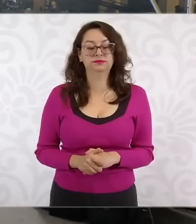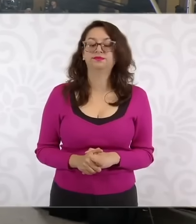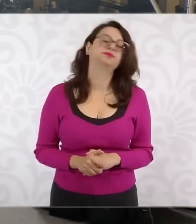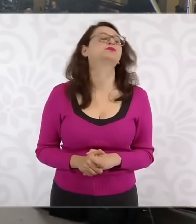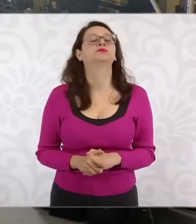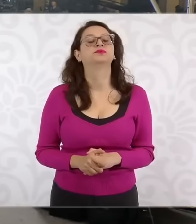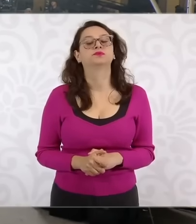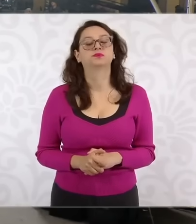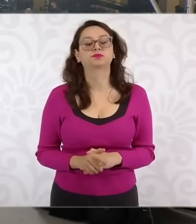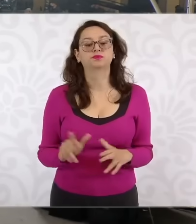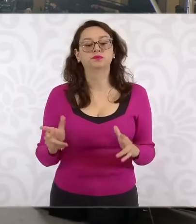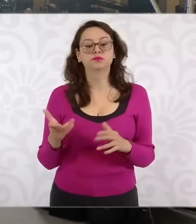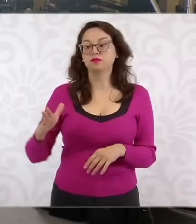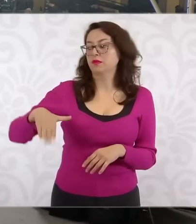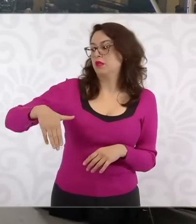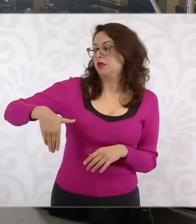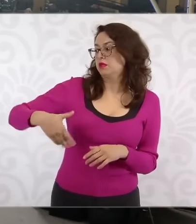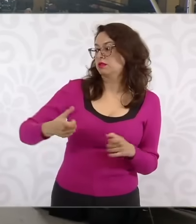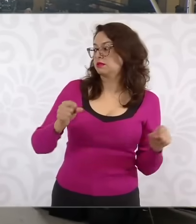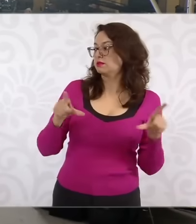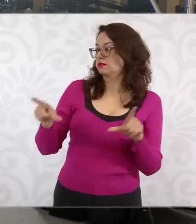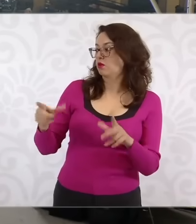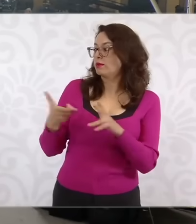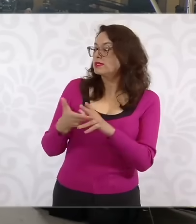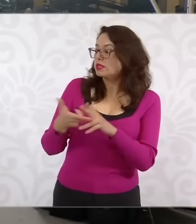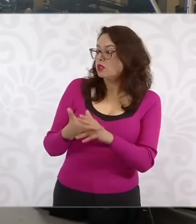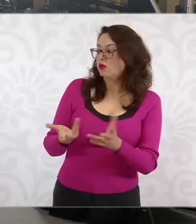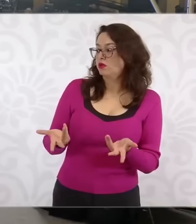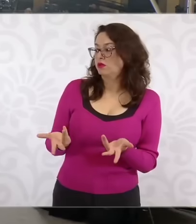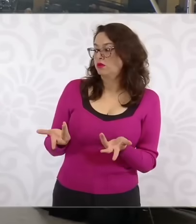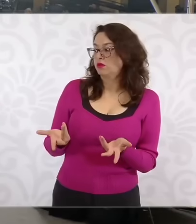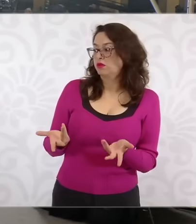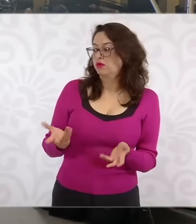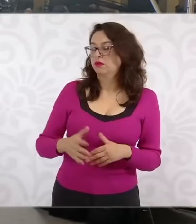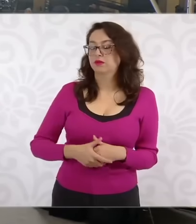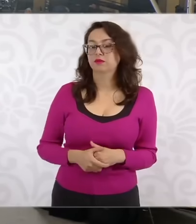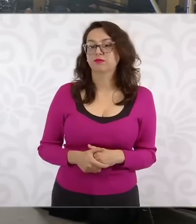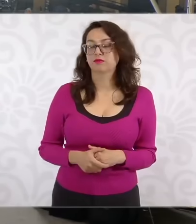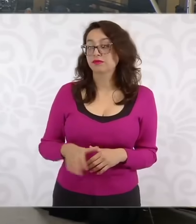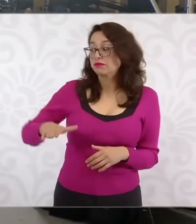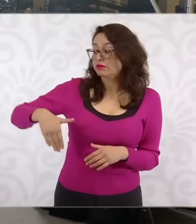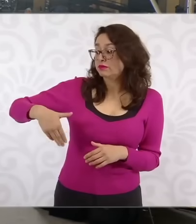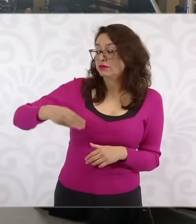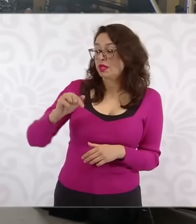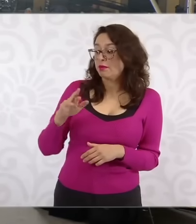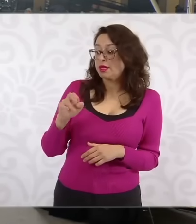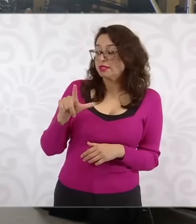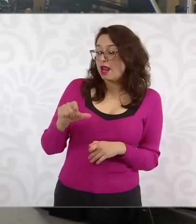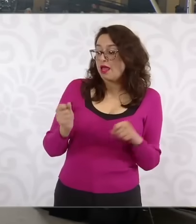de homicidios. La que presentó Marcela.